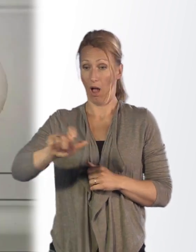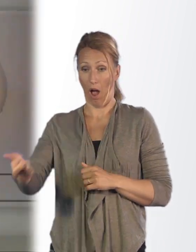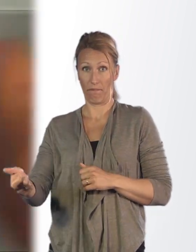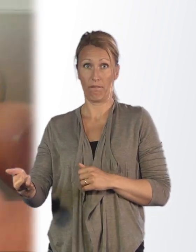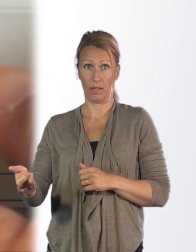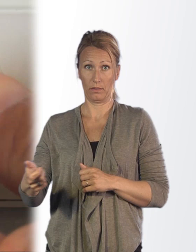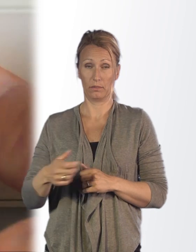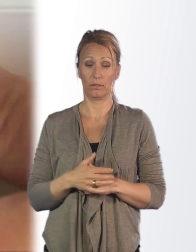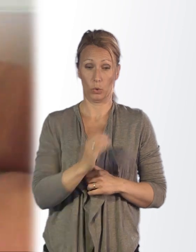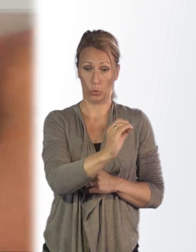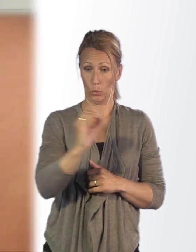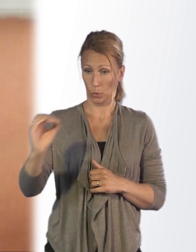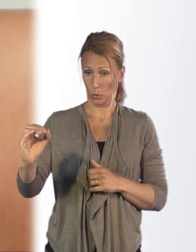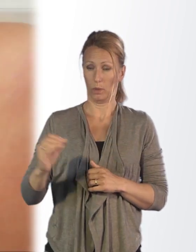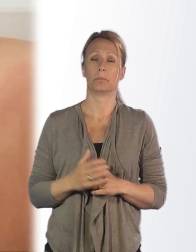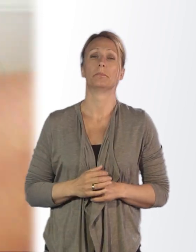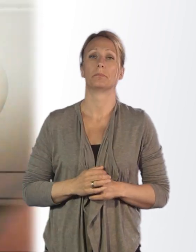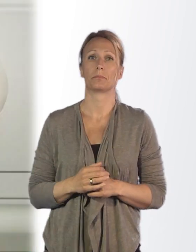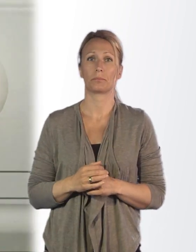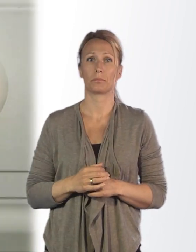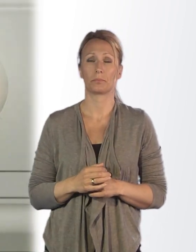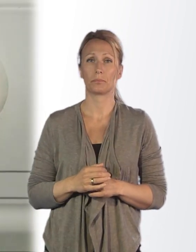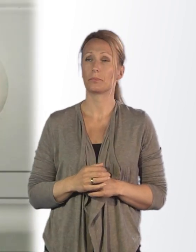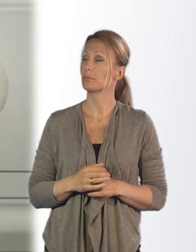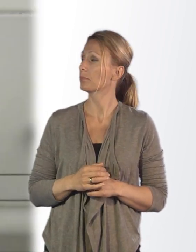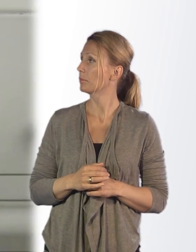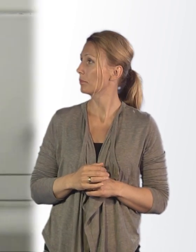Slå av bryterne på ovnen.